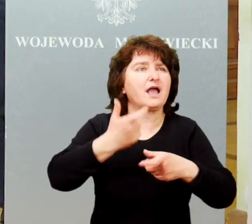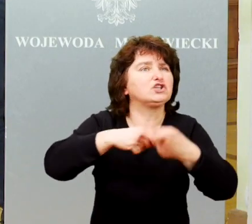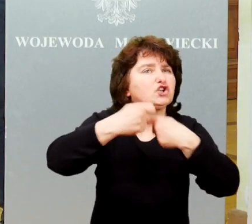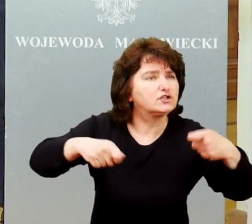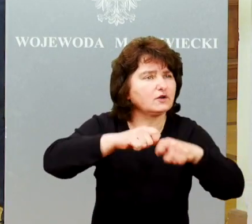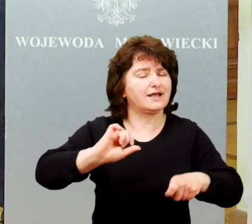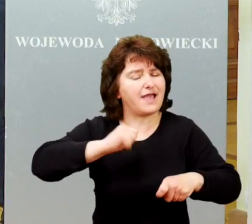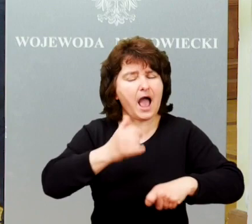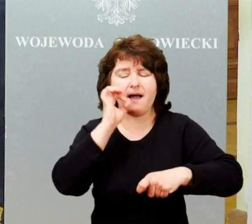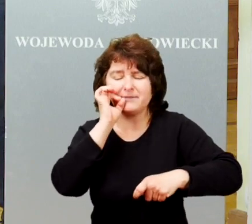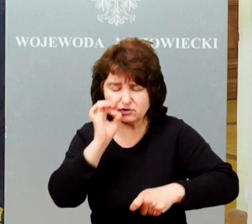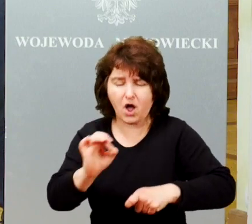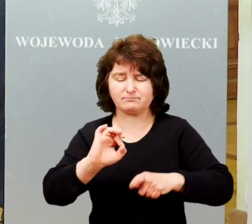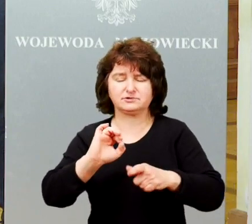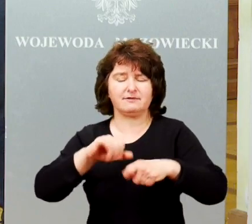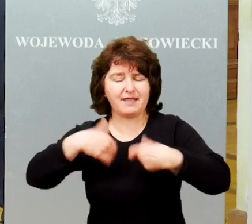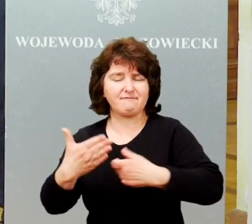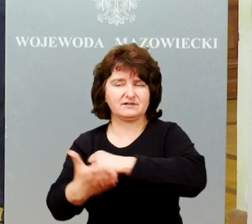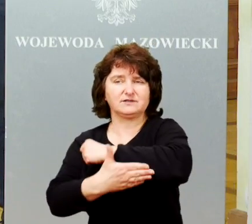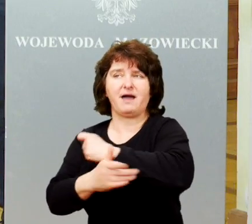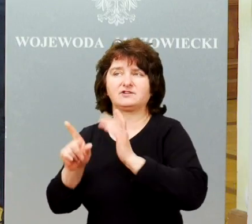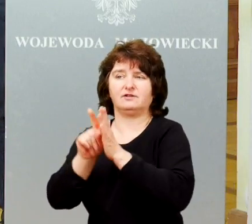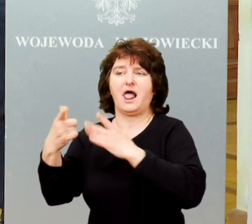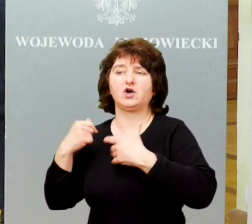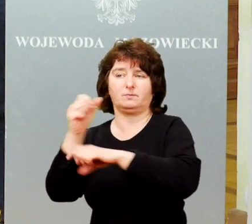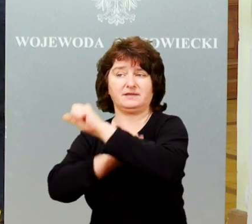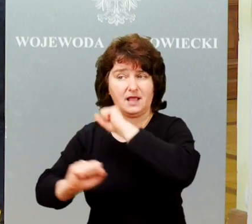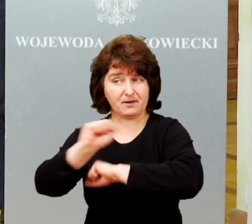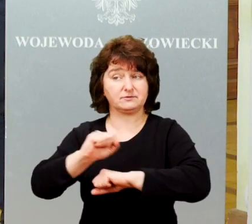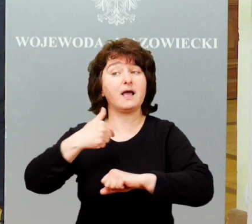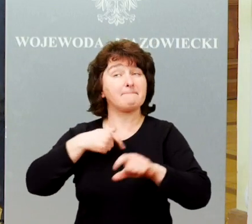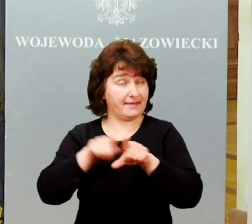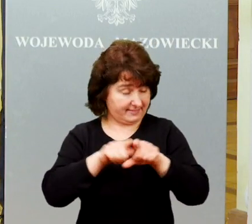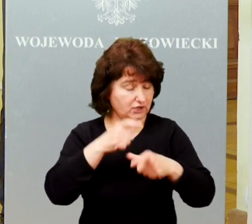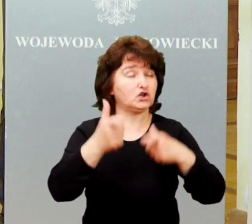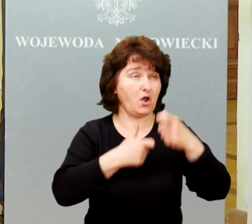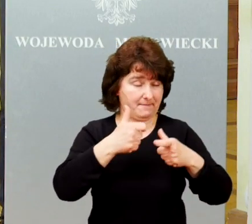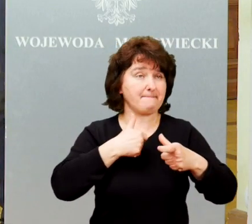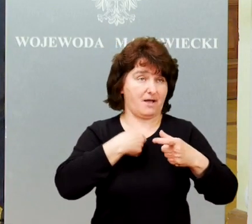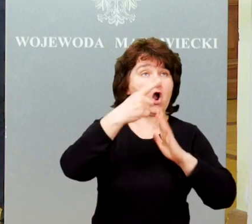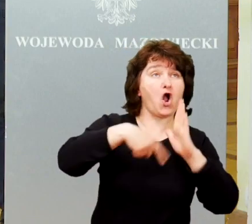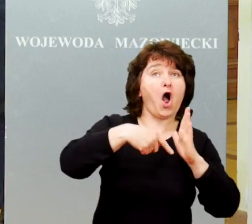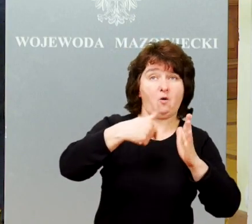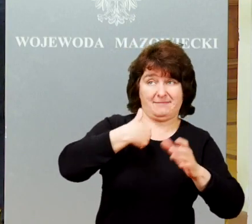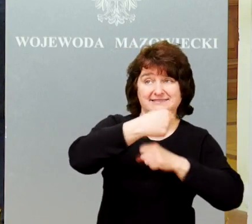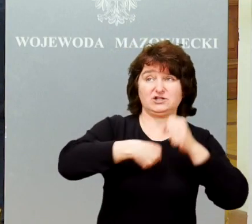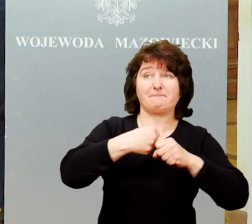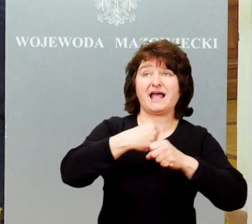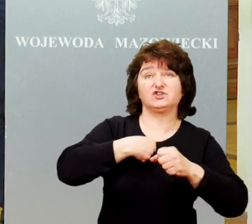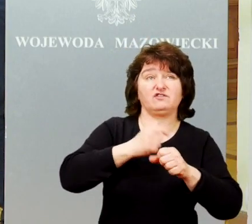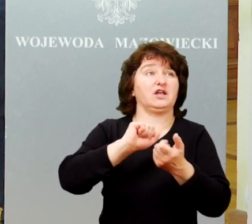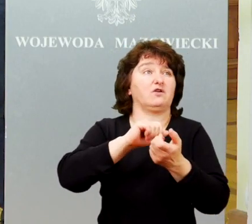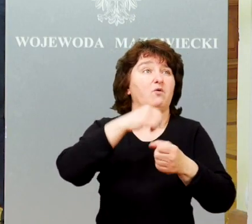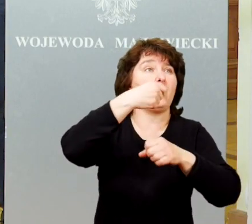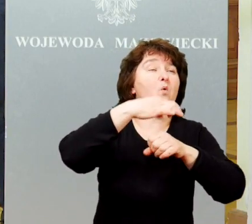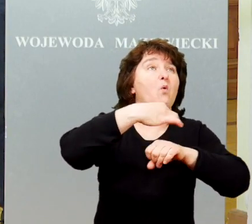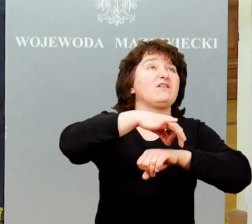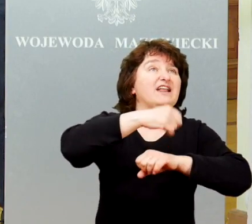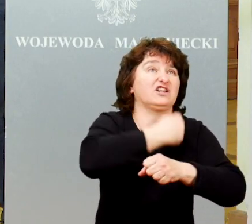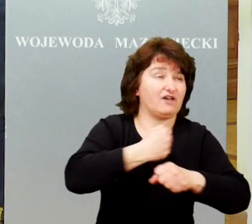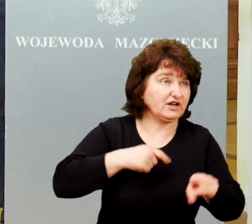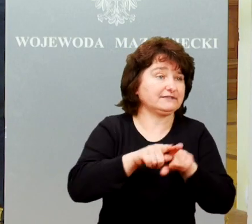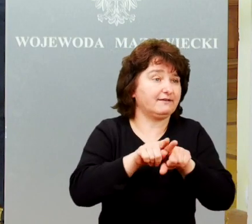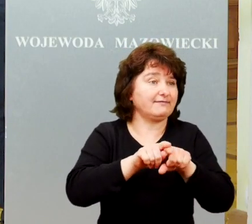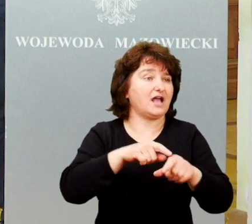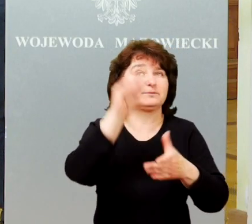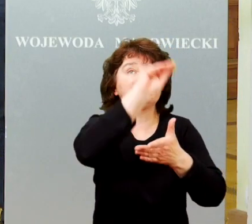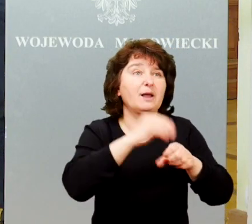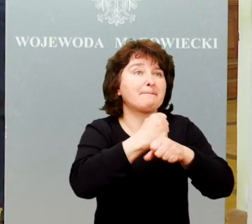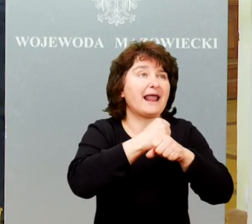Mamy taką misje, jako że mamy grant badawczy, naukowy jesteśmy też doktorantami na uniwersytecie, żeby wypracowywać, nowe rozwiązania.